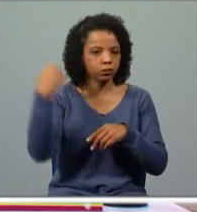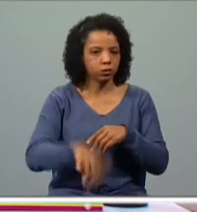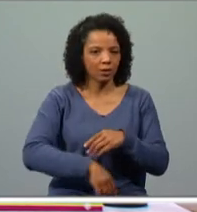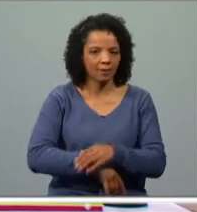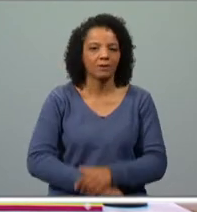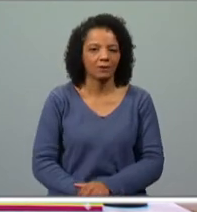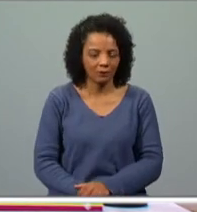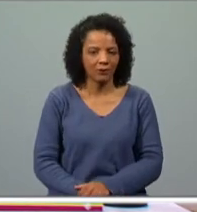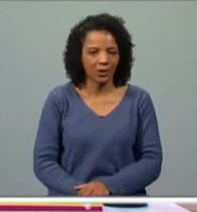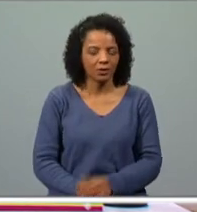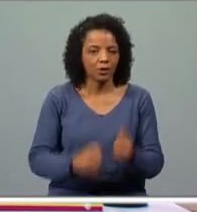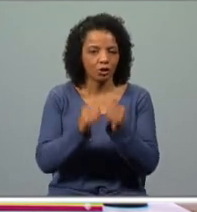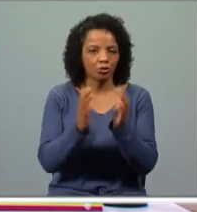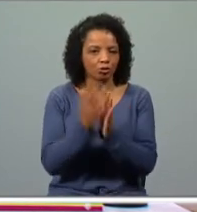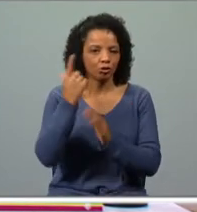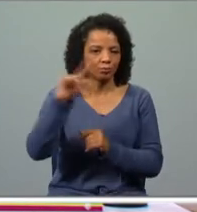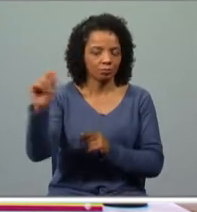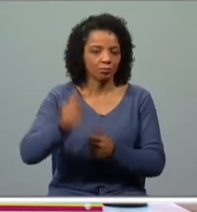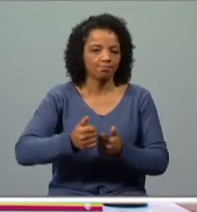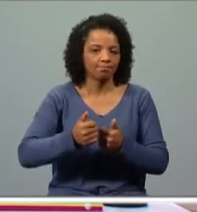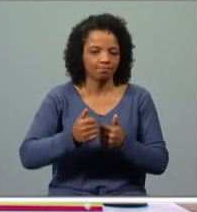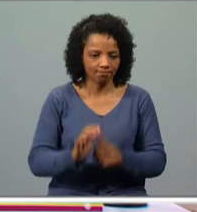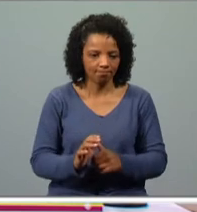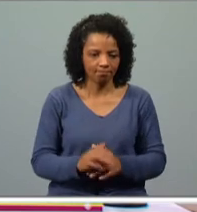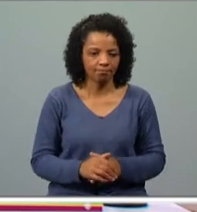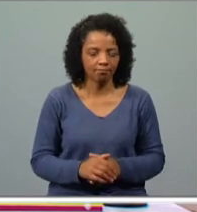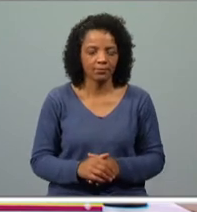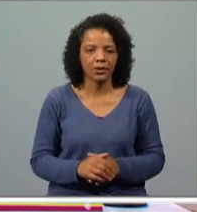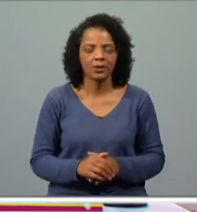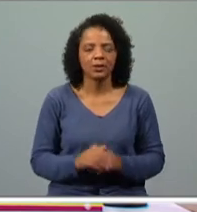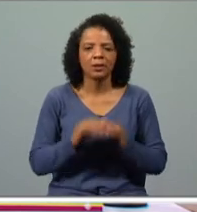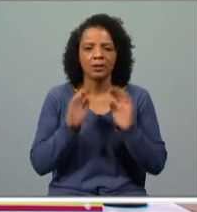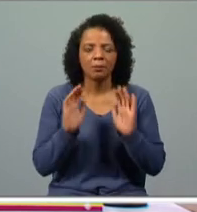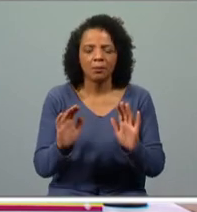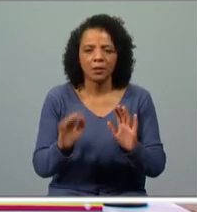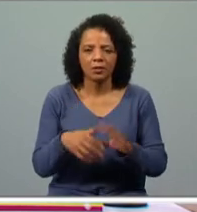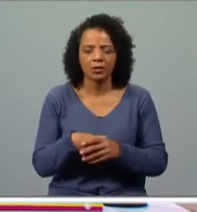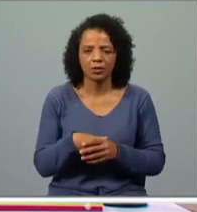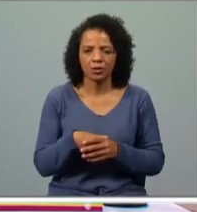desde ciclopes todos mas não sabiam como é que iriam sair da 因為獨眼巨人除了不知道他們將如何擺脫困境